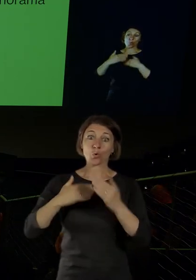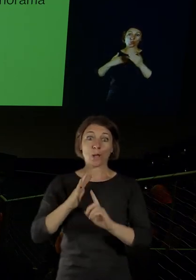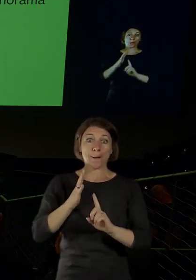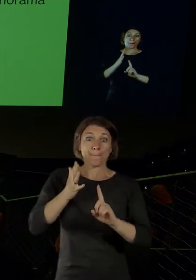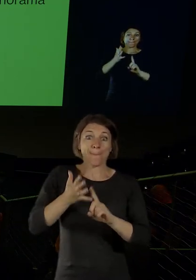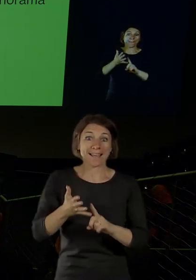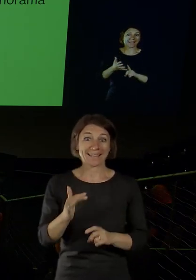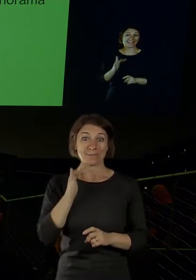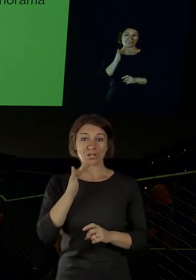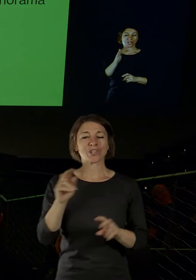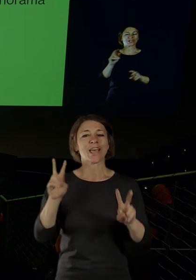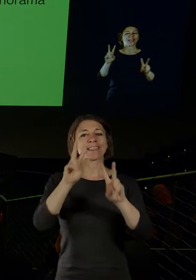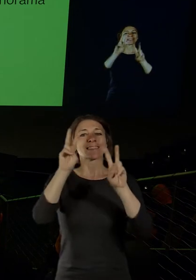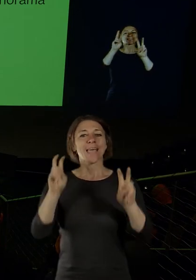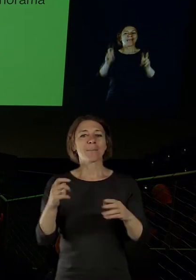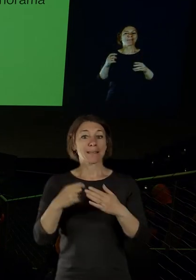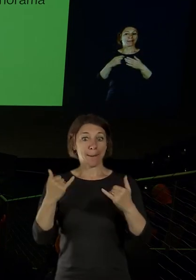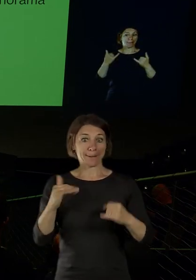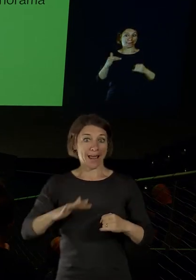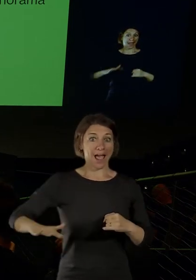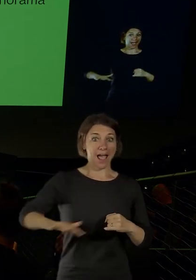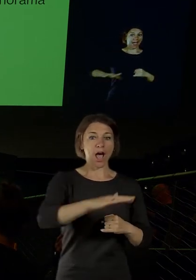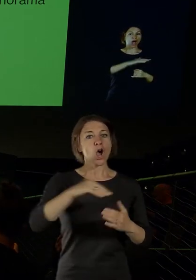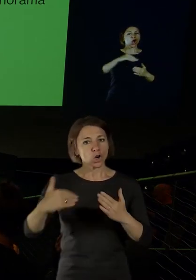výstavy o Metropolitním plánu, která je nazvaná To je plán!